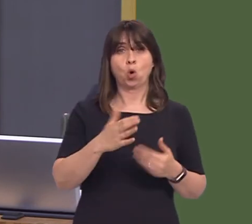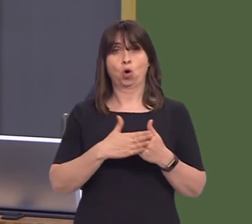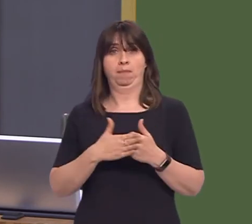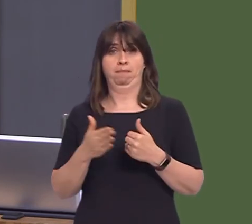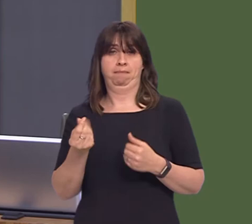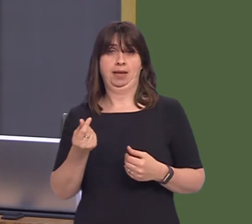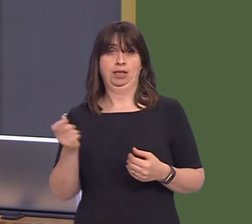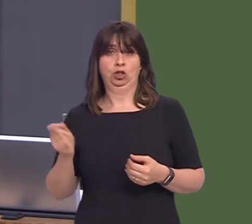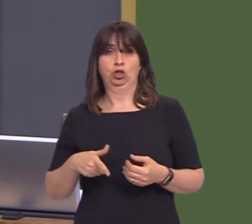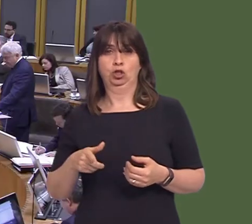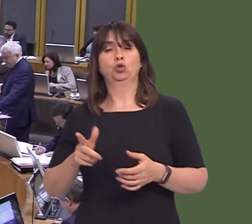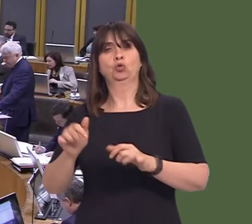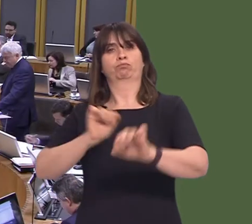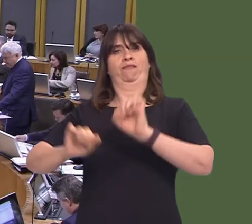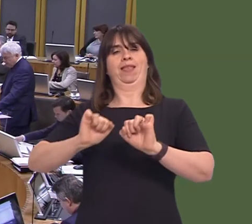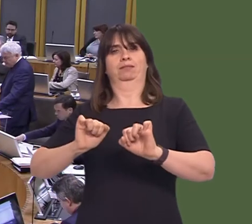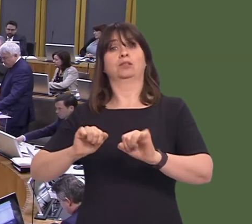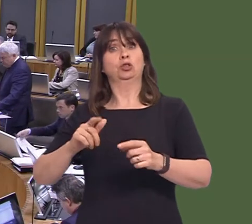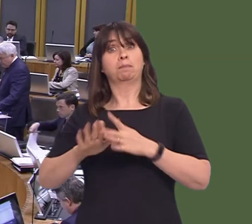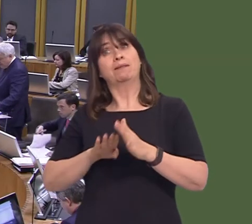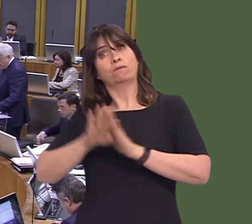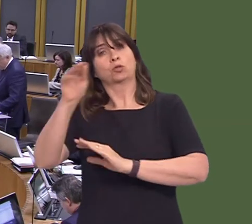yn yr hirdymor? Carwyn Jones AM: Wel, rwyf wedi sÙn am y